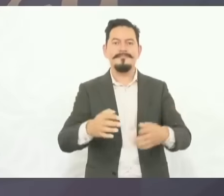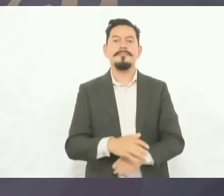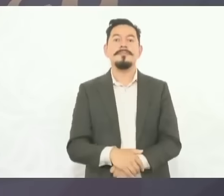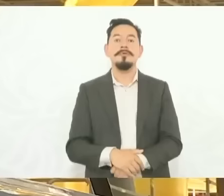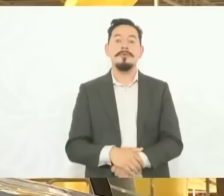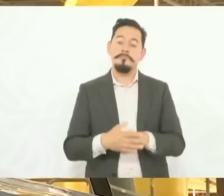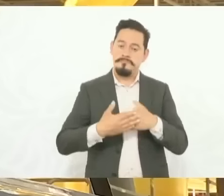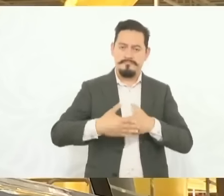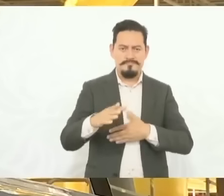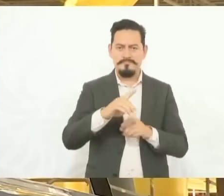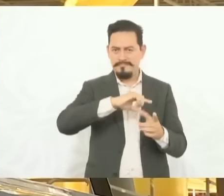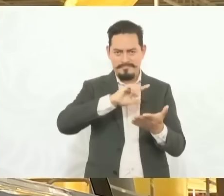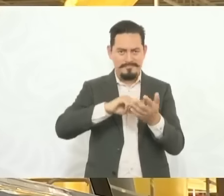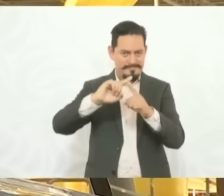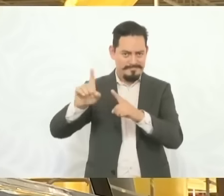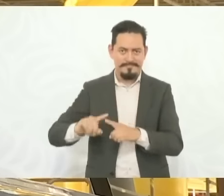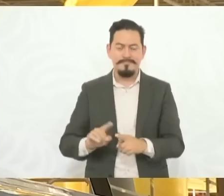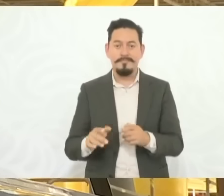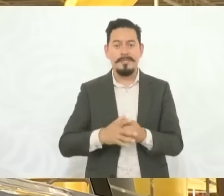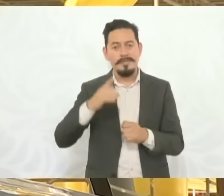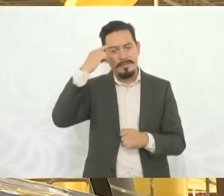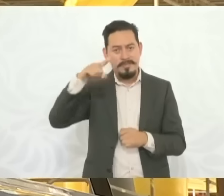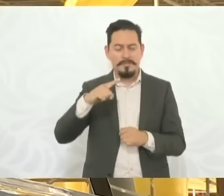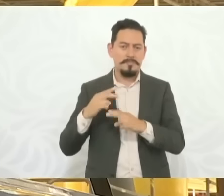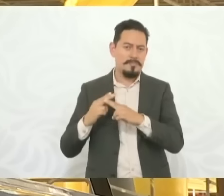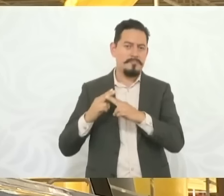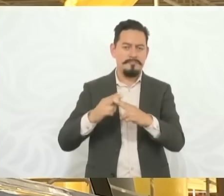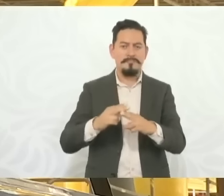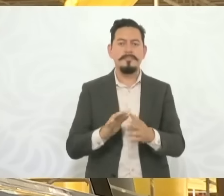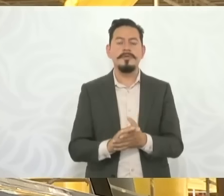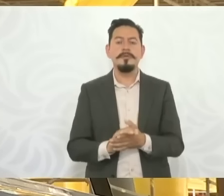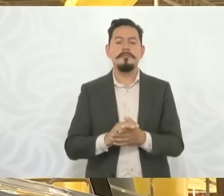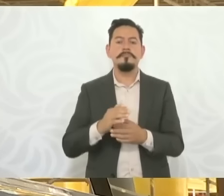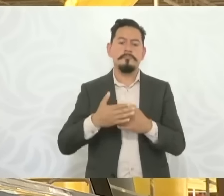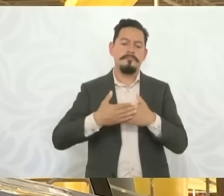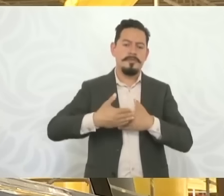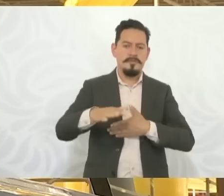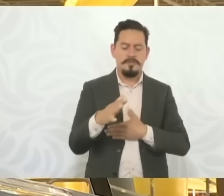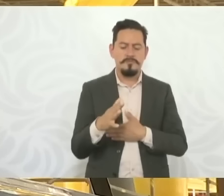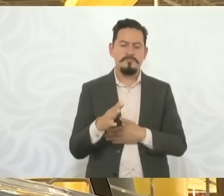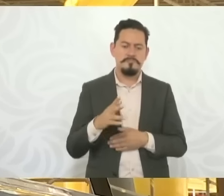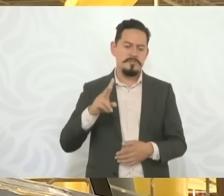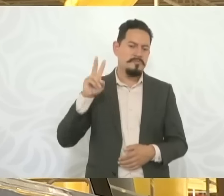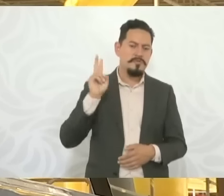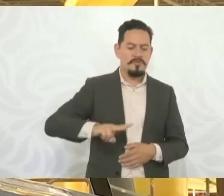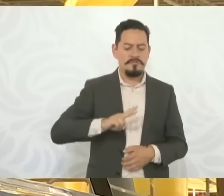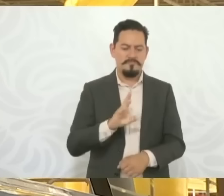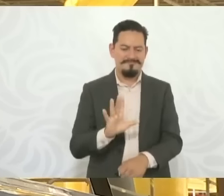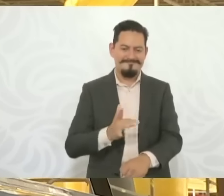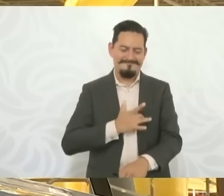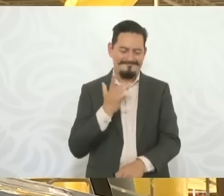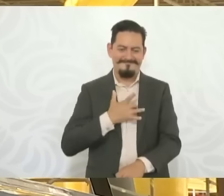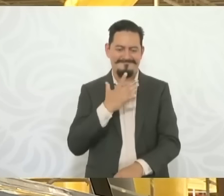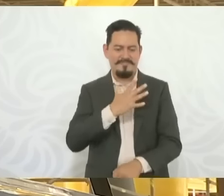y hogares para sembrar en memoria los mexicanos la más auténtica y poderosa semilla del nacionalismo,